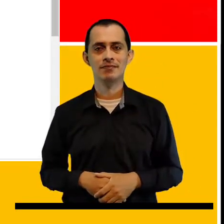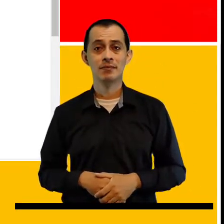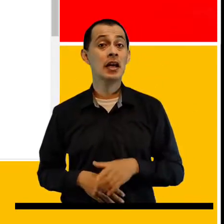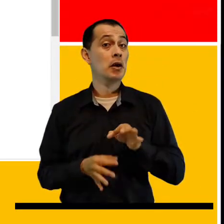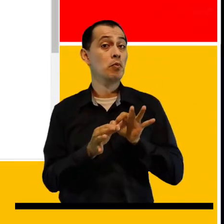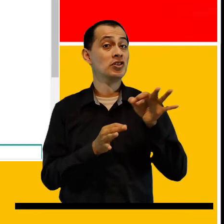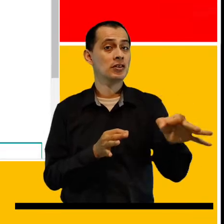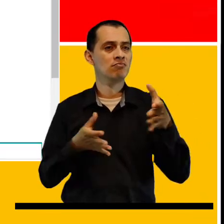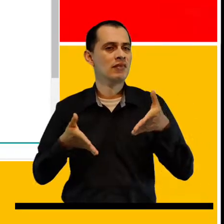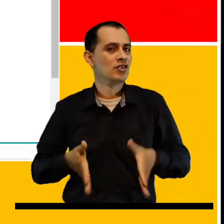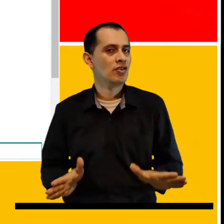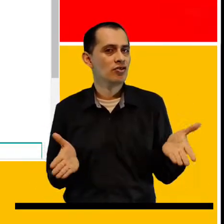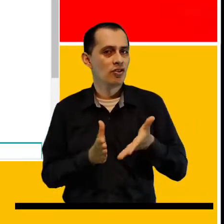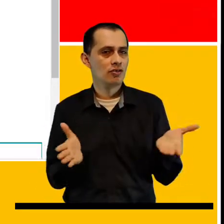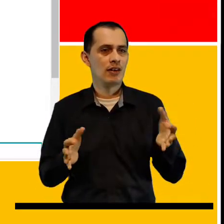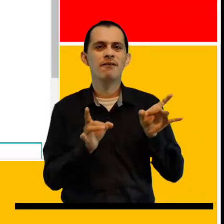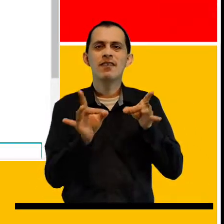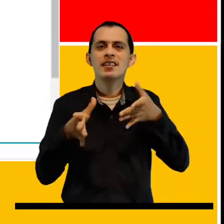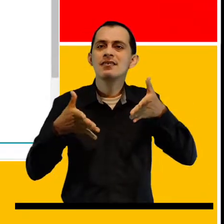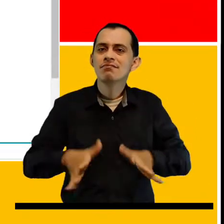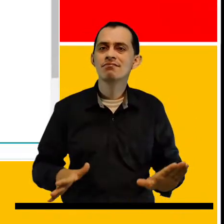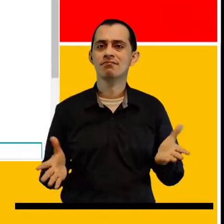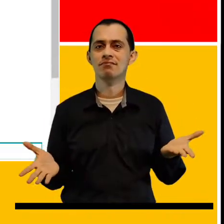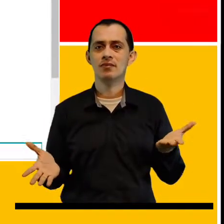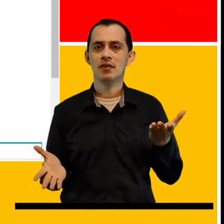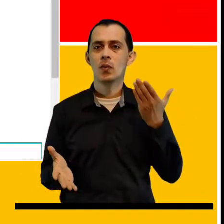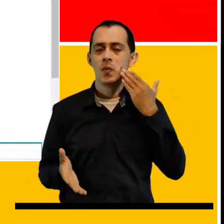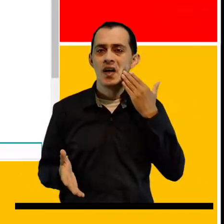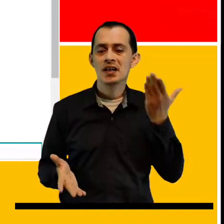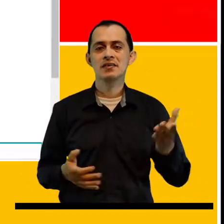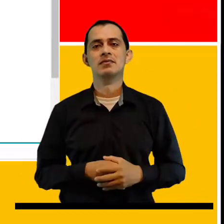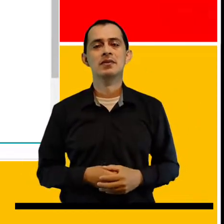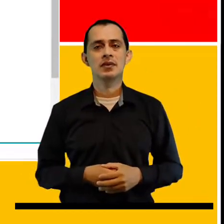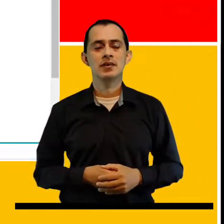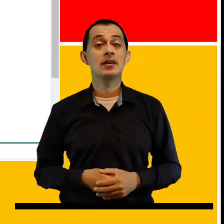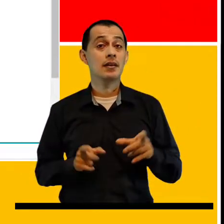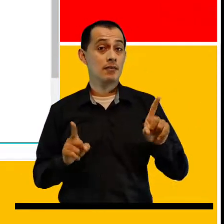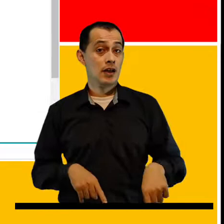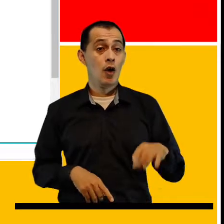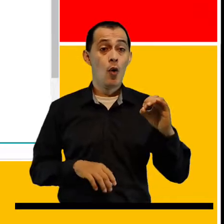la fecha de nacimiento y una información relativa al género; si es población víctima